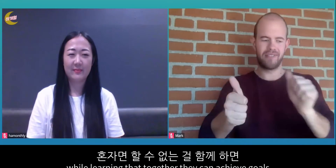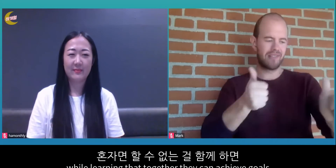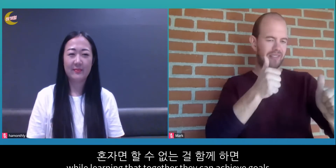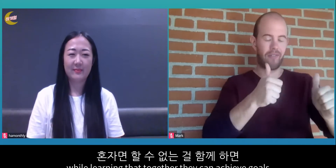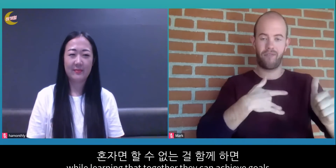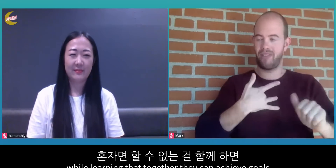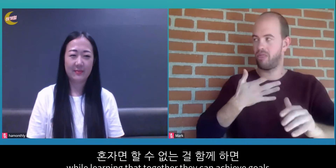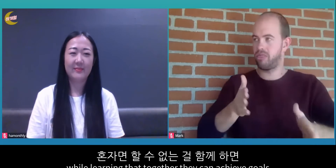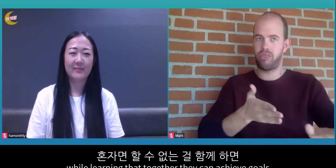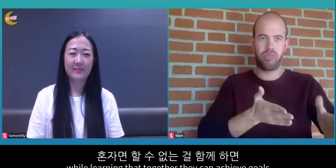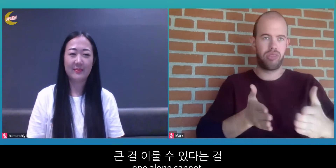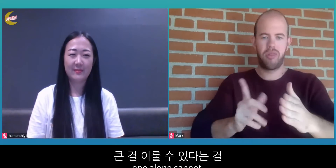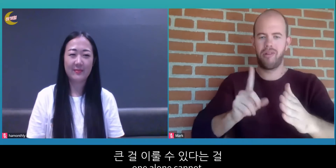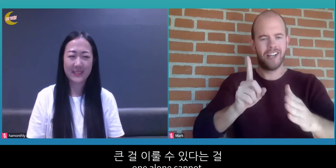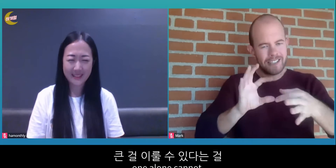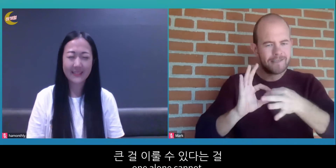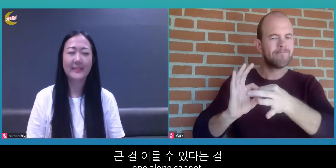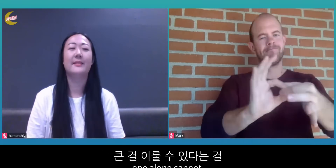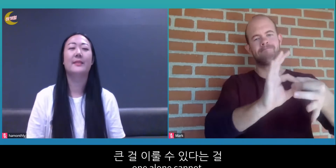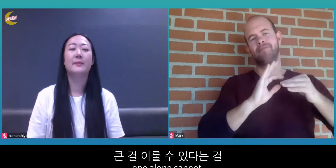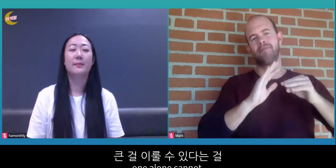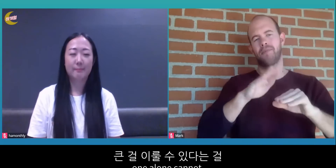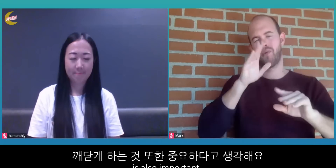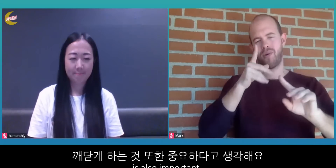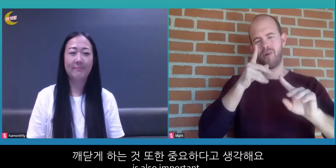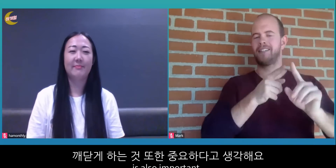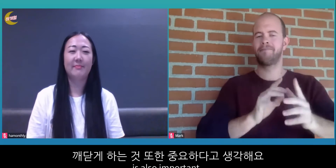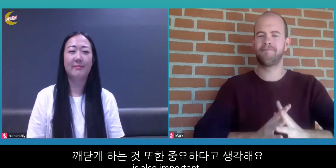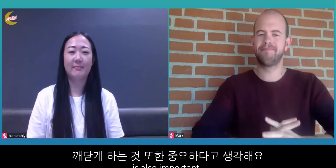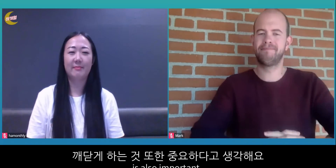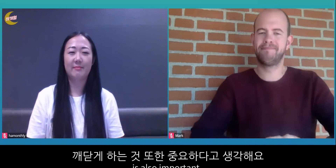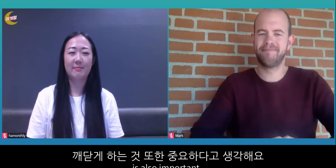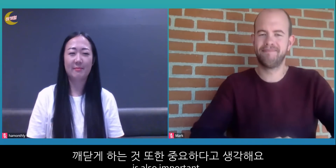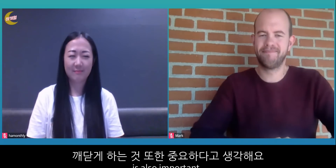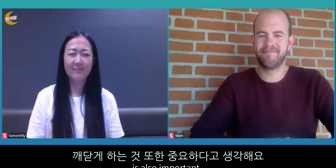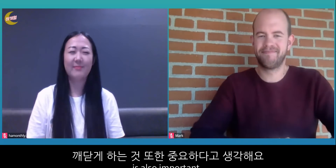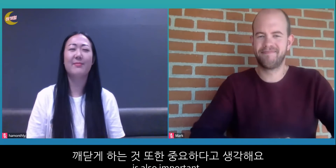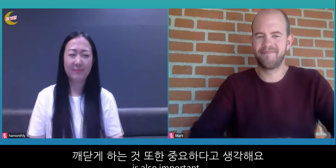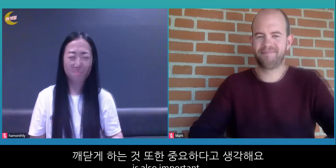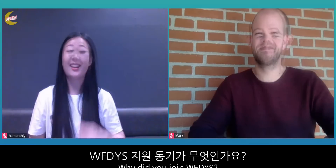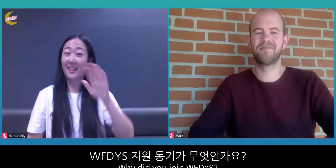と同時に、彼らが一緒になって一人では達成できない目標を達成できることを学ぶことも重要だと思います。